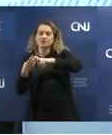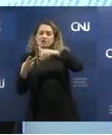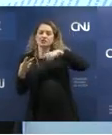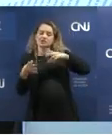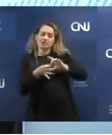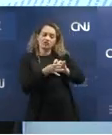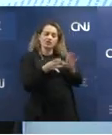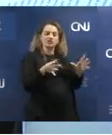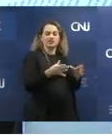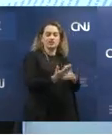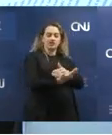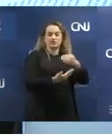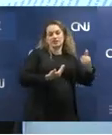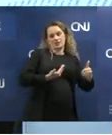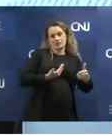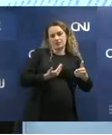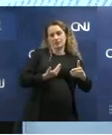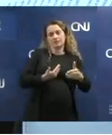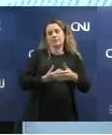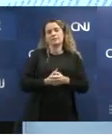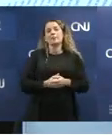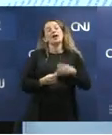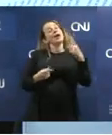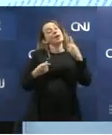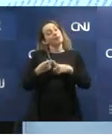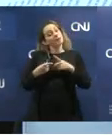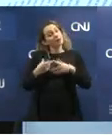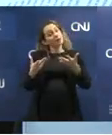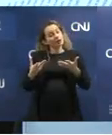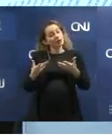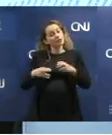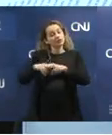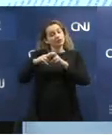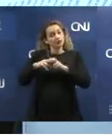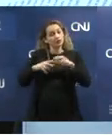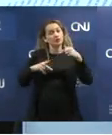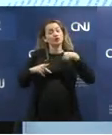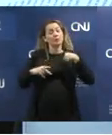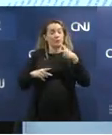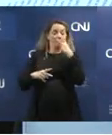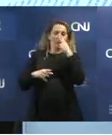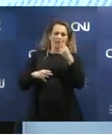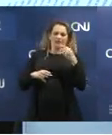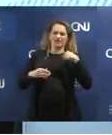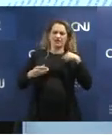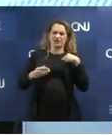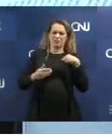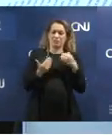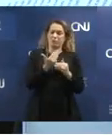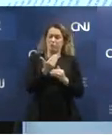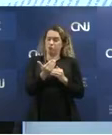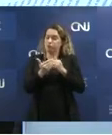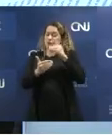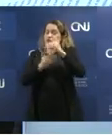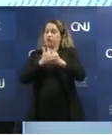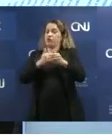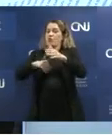Então, se é por esse motivo, que me parece que extrapola uma questão de doença e extrapola